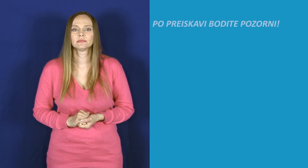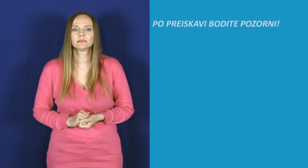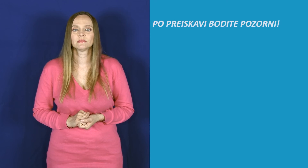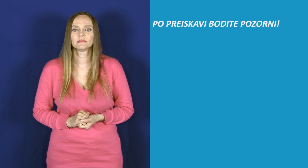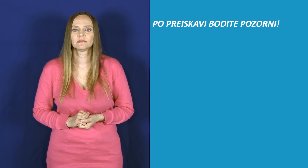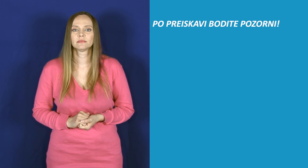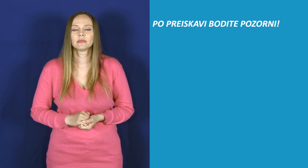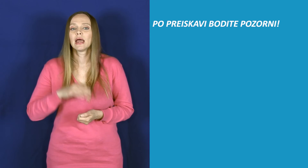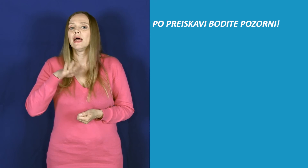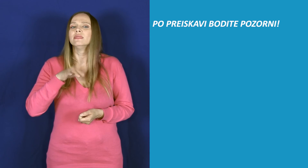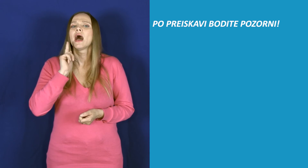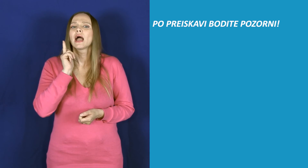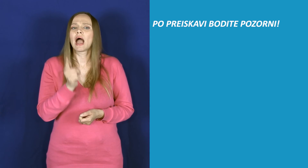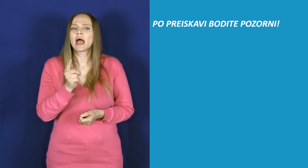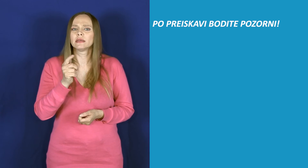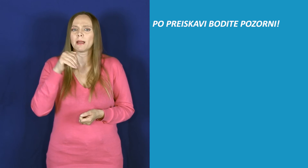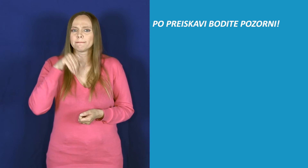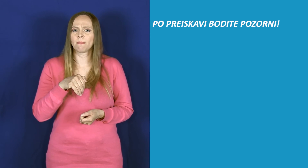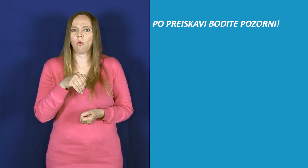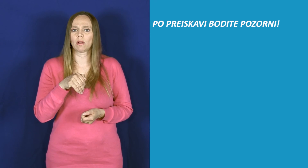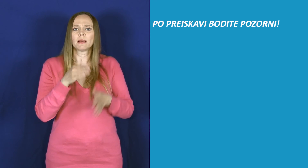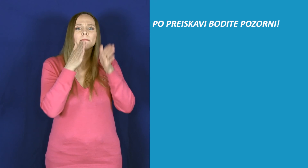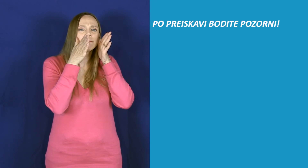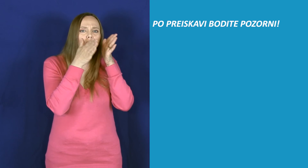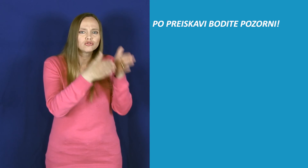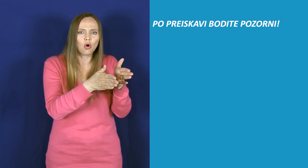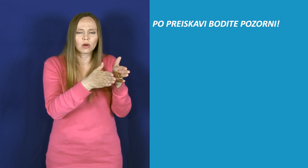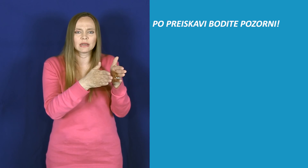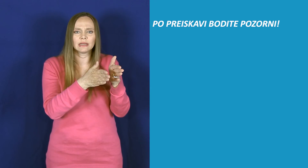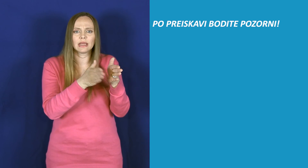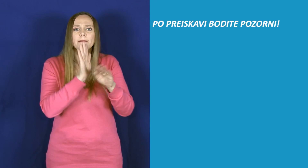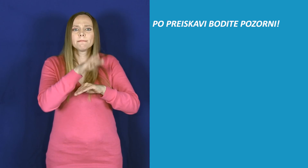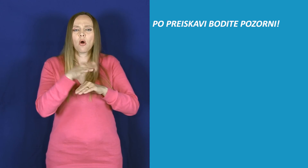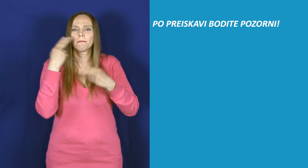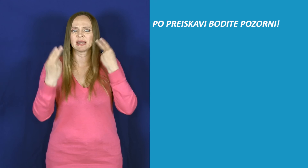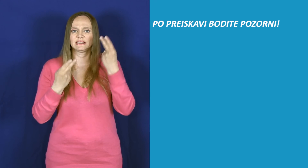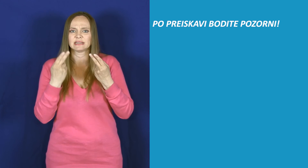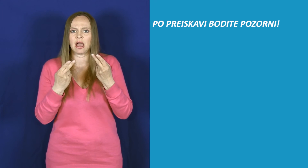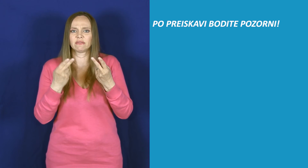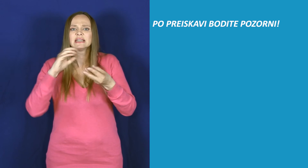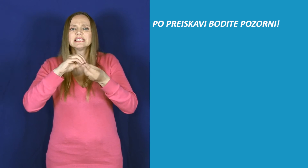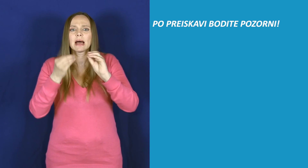Na kaj morate biti pozorni po preiskavi? Zapleti po preiskavi so zelo redki.